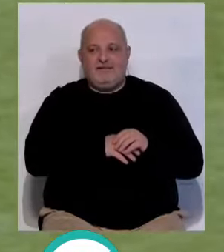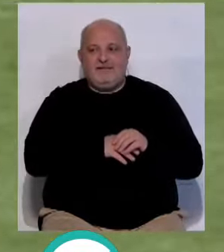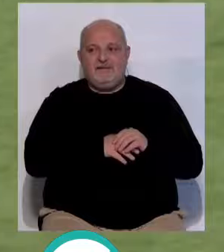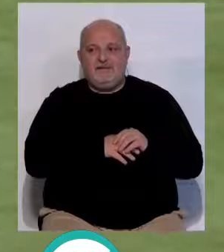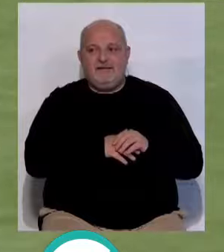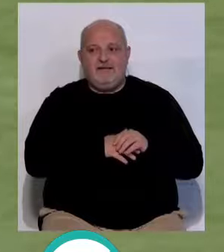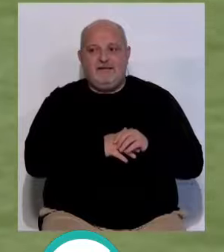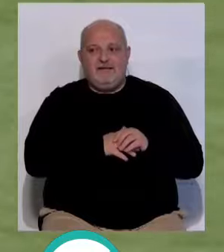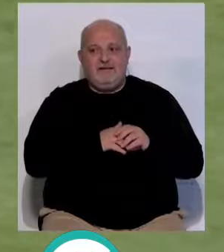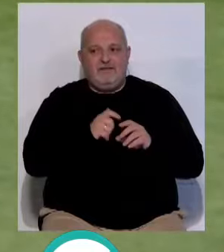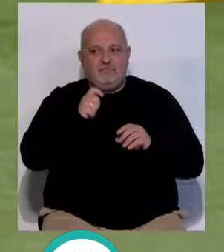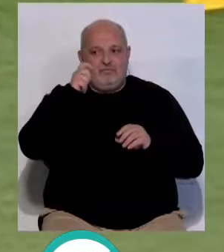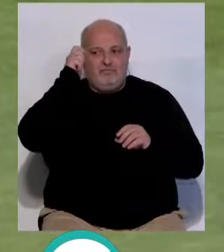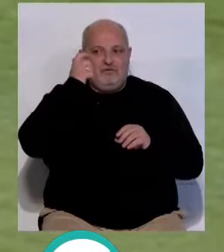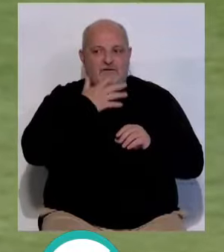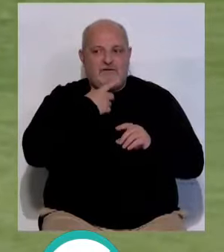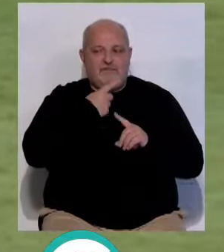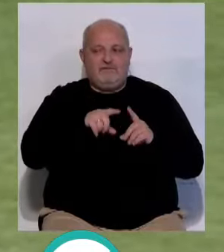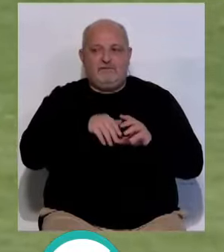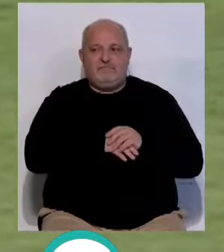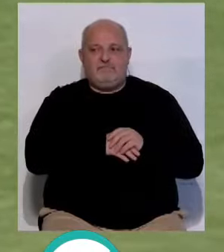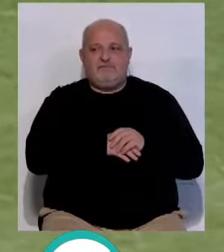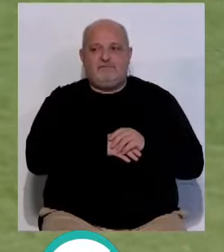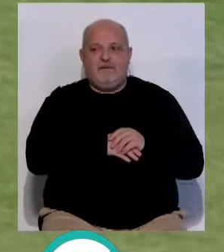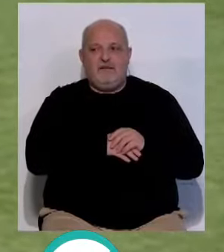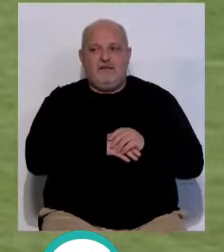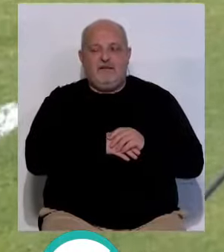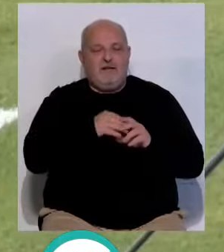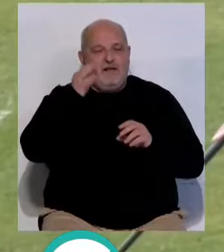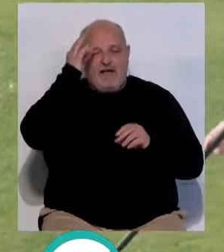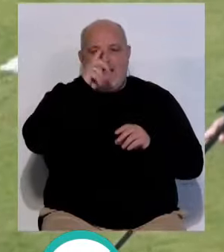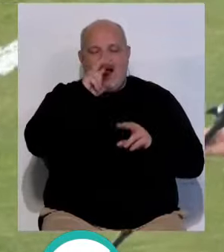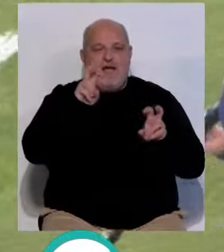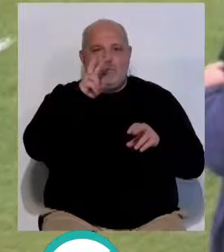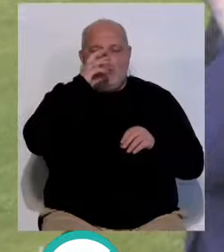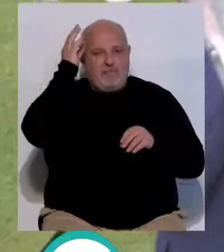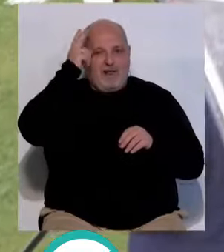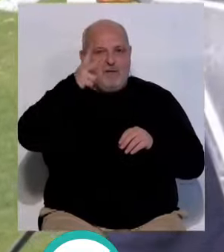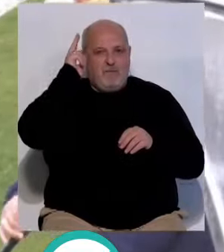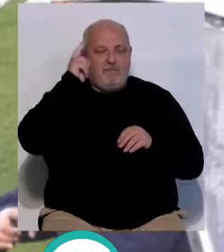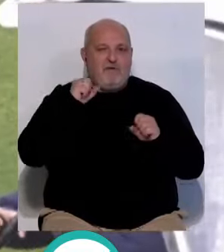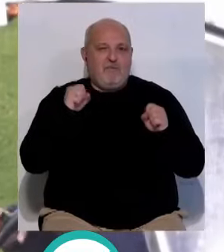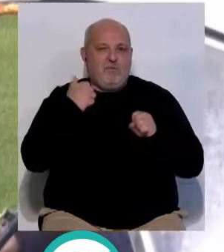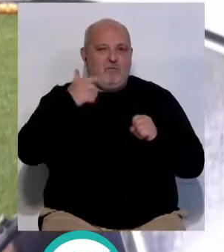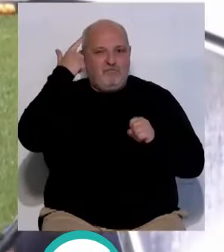rapito por aquí buenoo año nuevo pelado nuevo no dicen no más frío va a pasar en el coco no pero